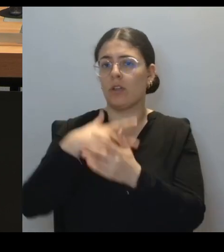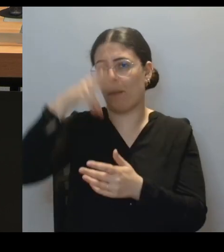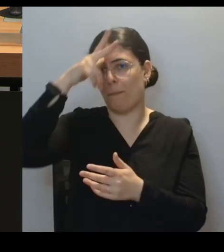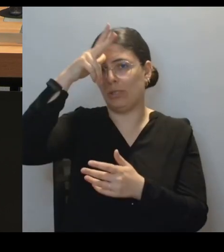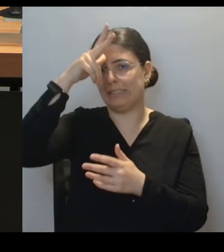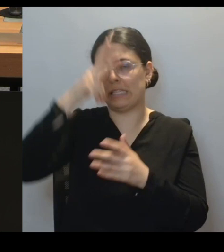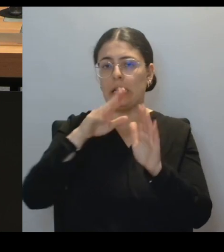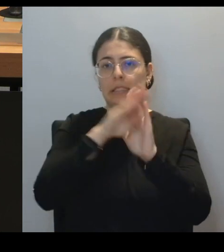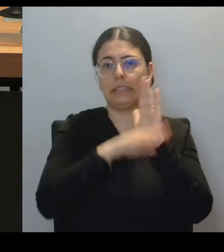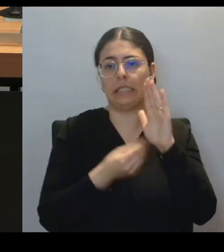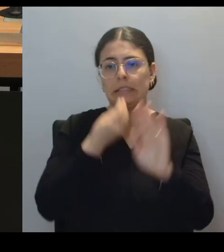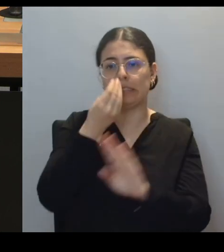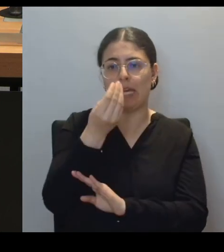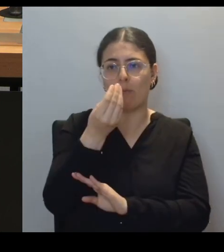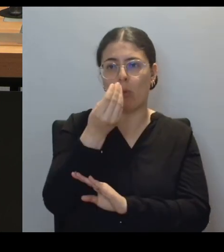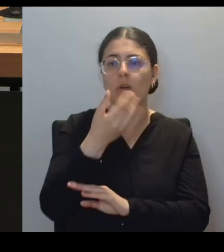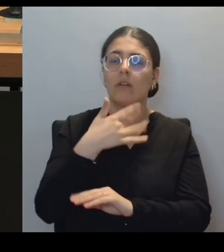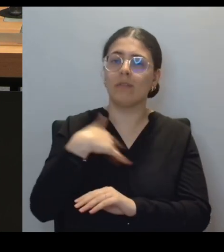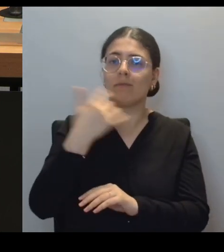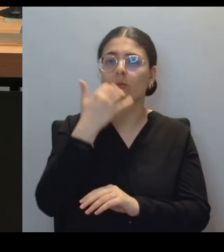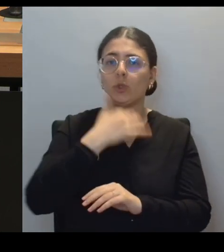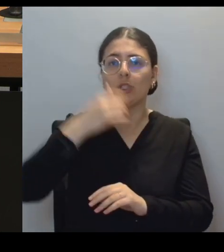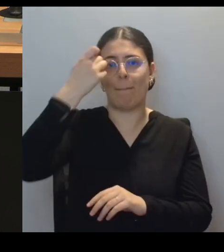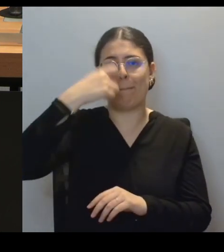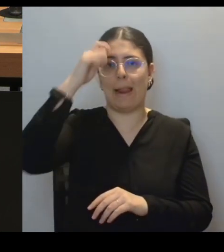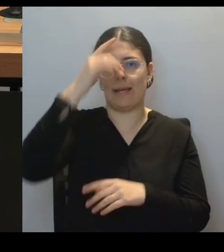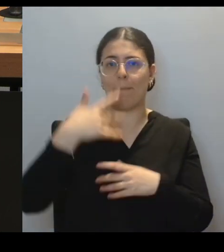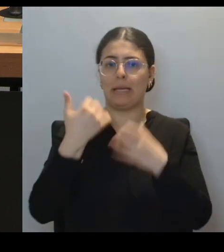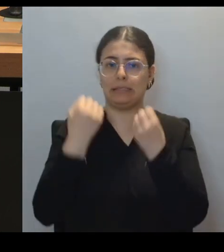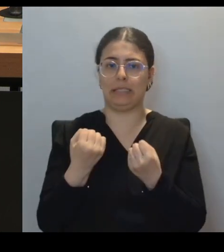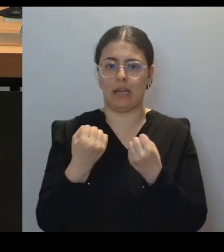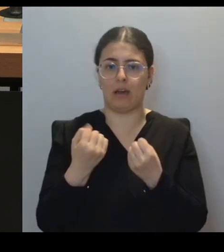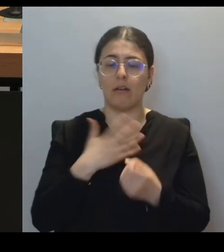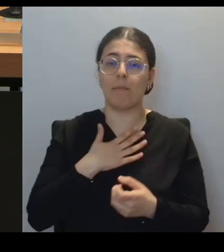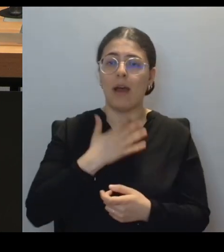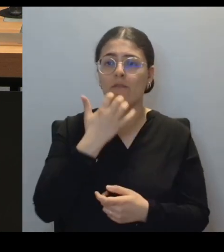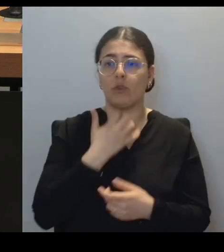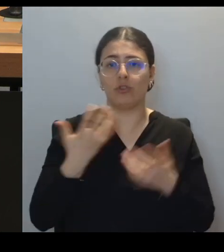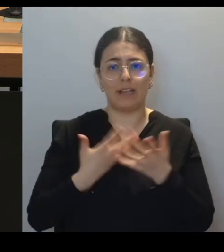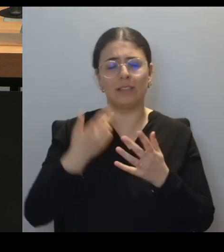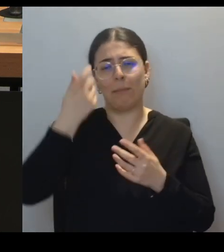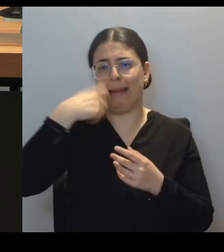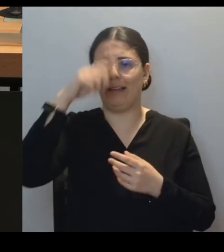Ich wünsche mir ein sicheres Berlin, ein sichereres Berlin. Und Sie haben uns an Ihrer Seite.